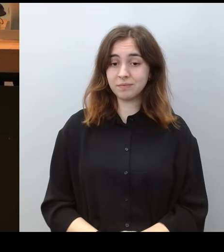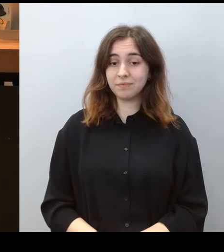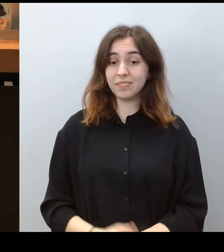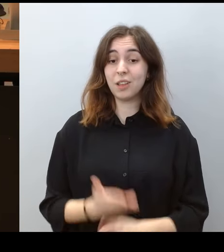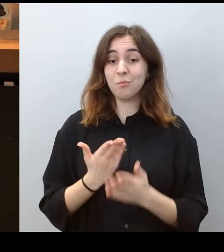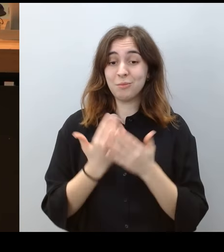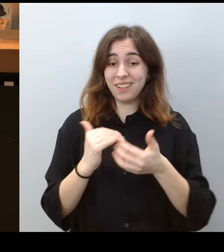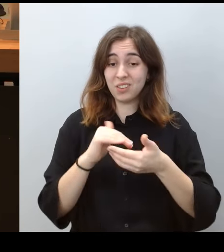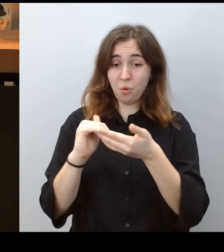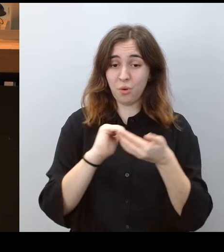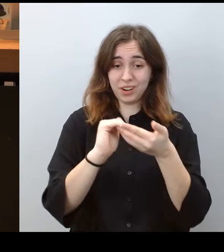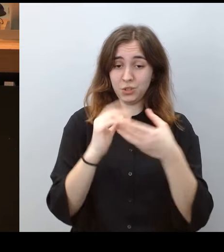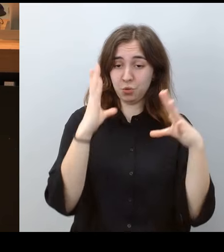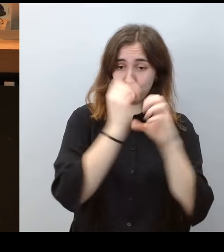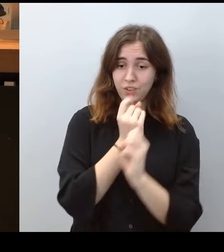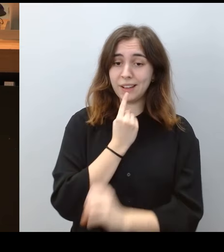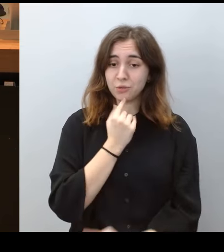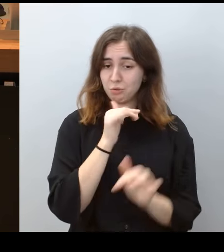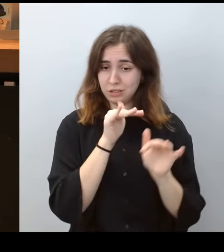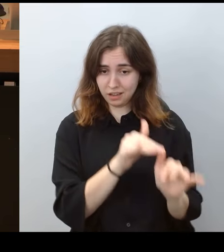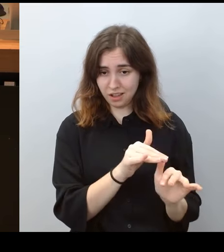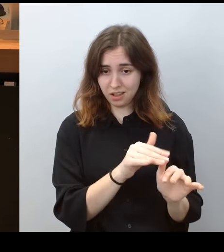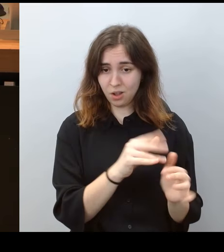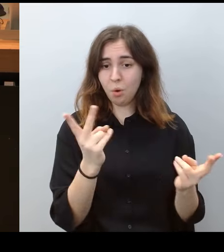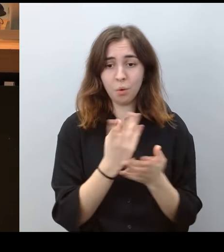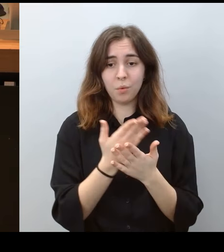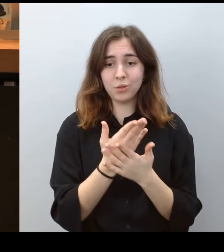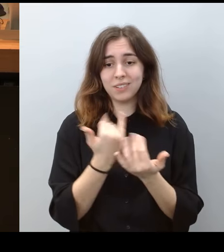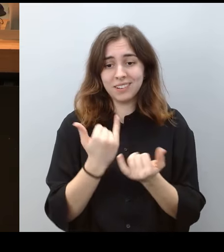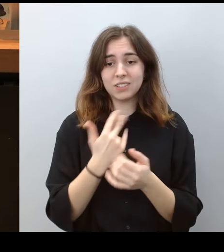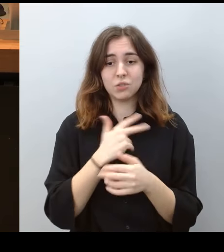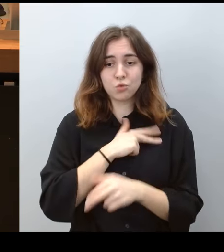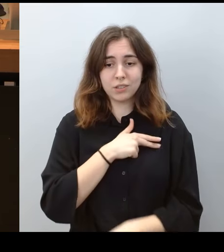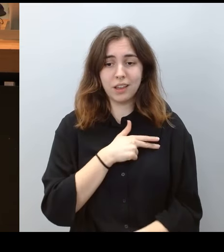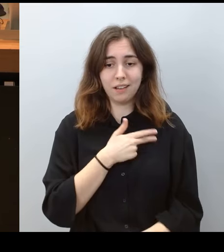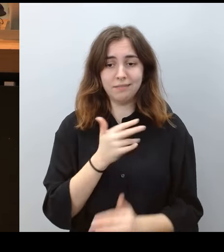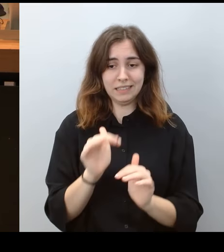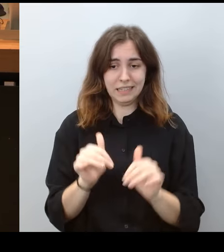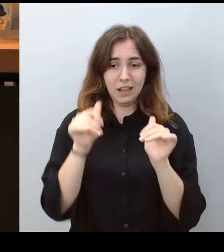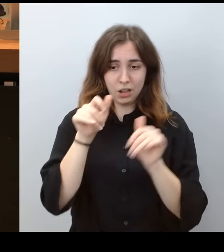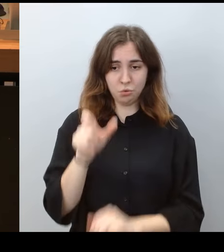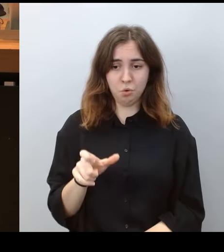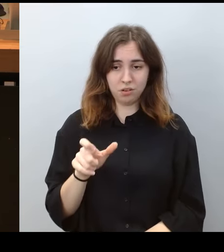den Einsatz der Sozialsenatorin wäre das nicht möglich gewesen.